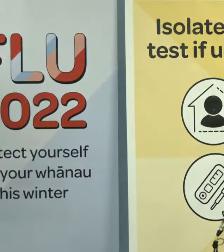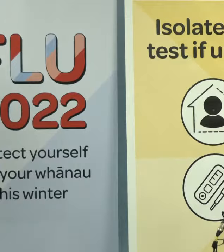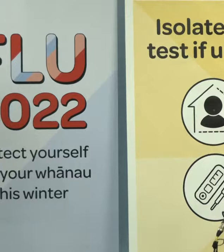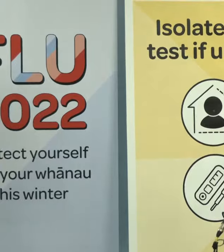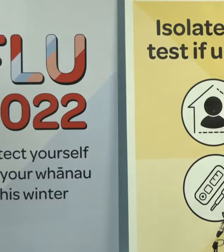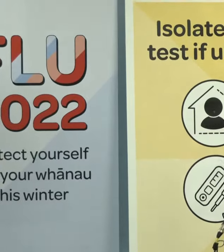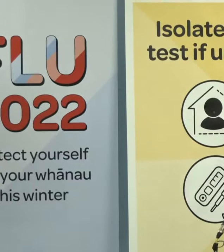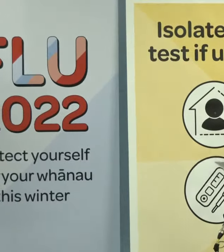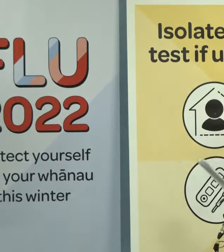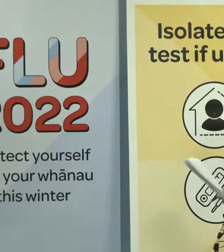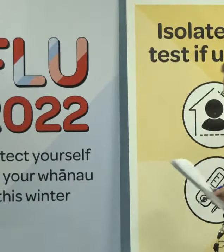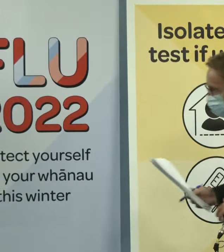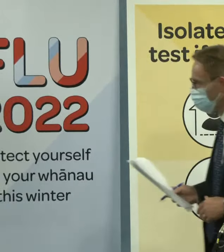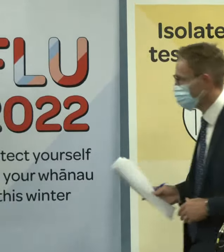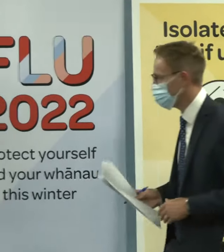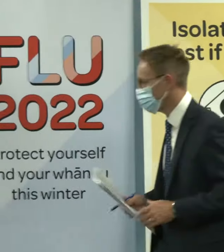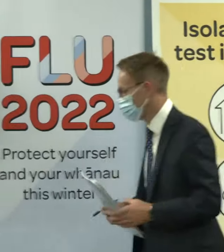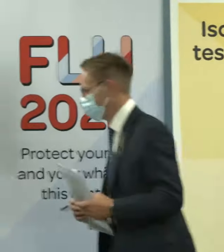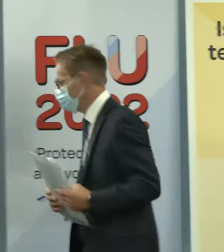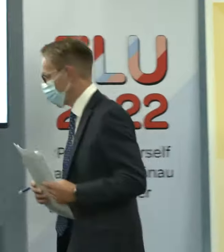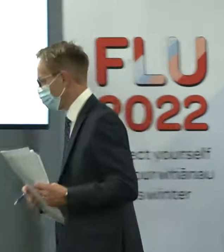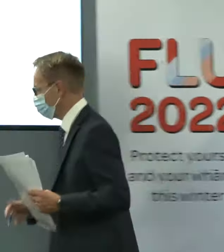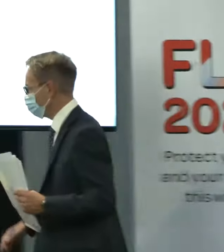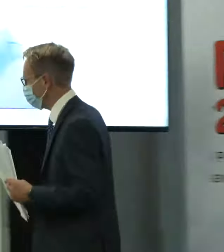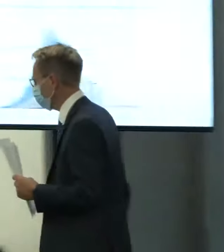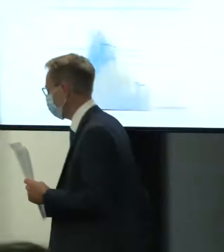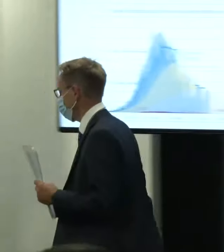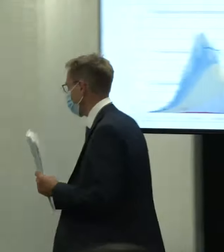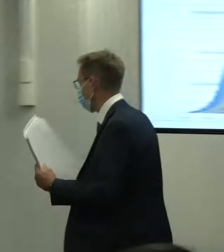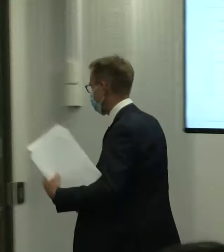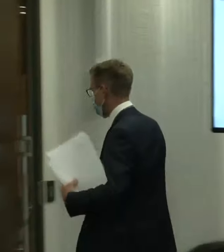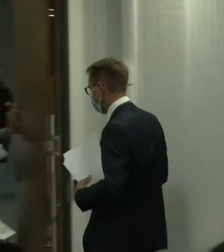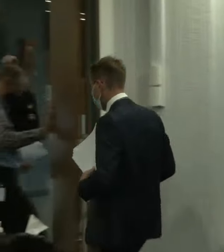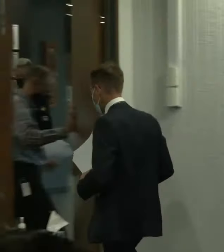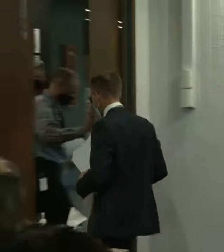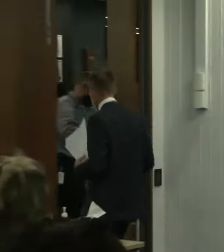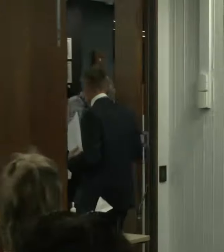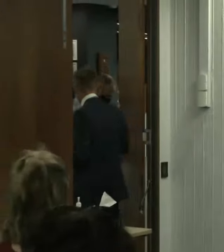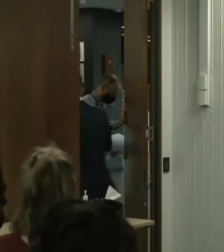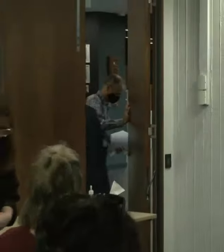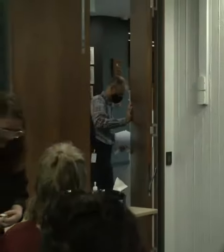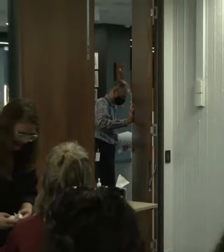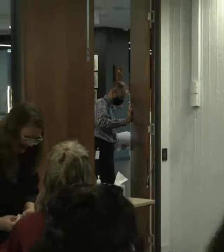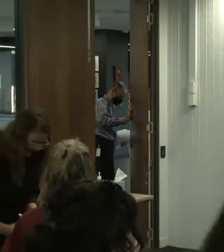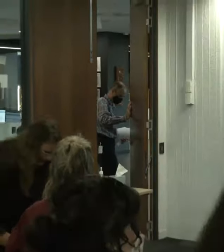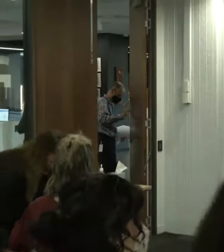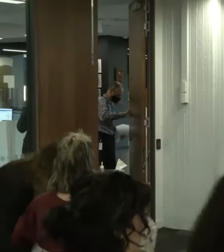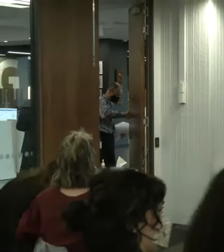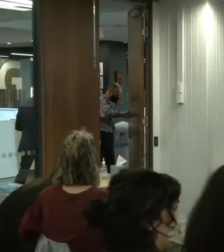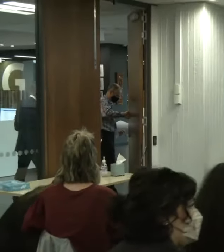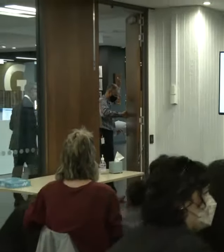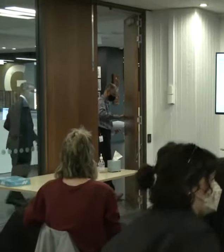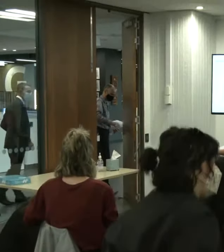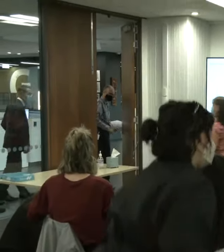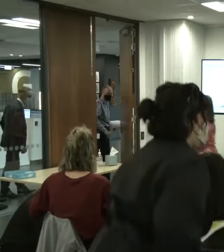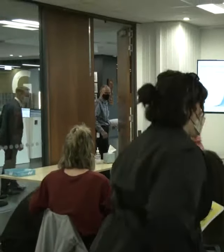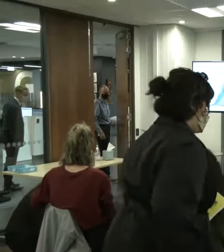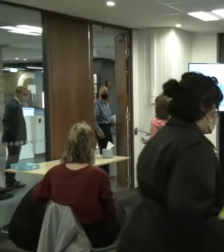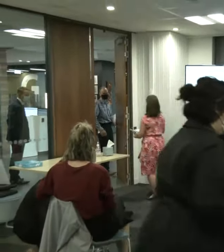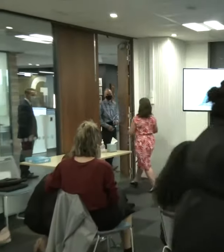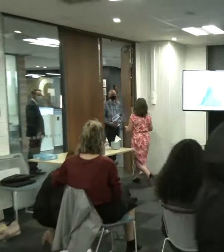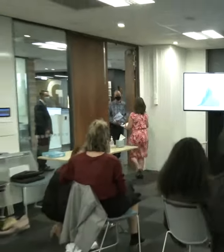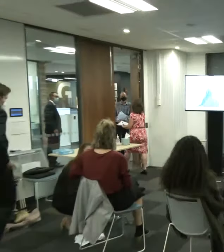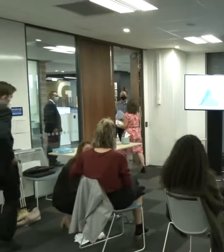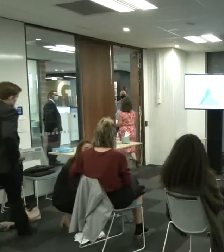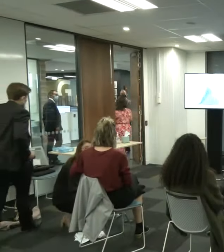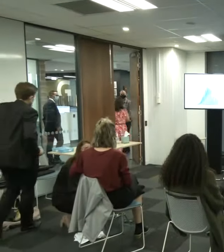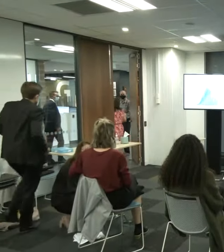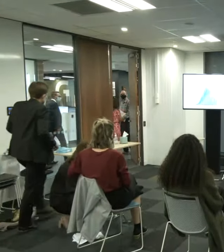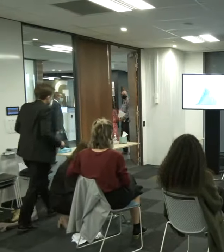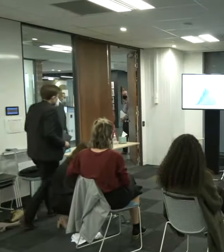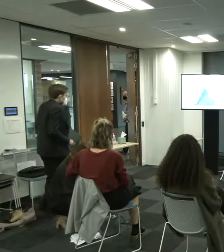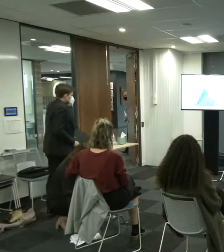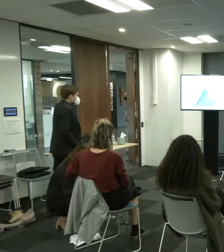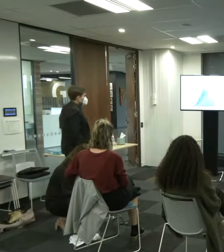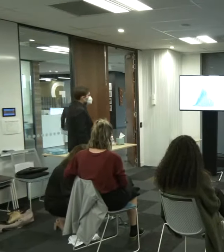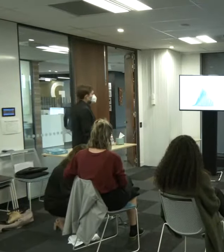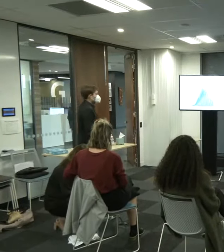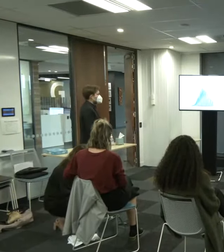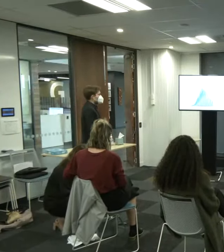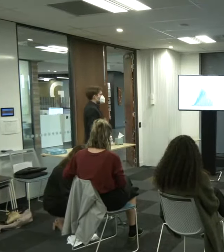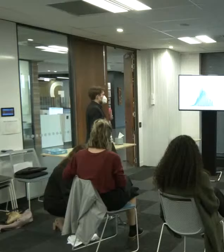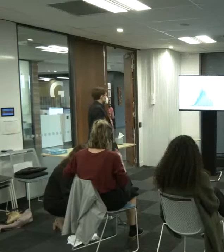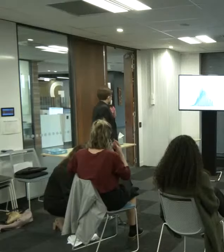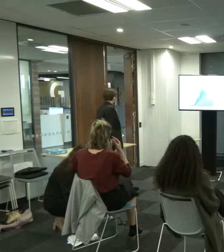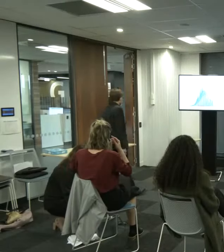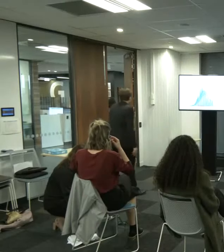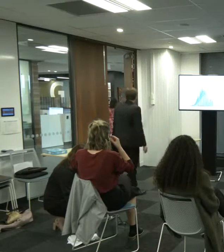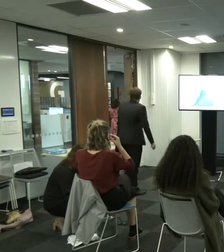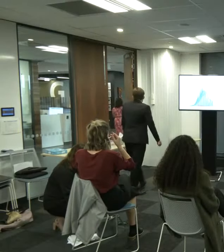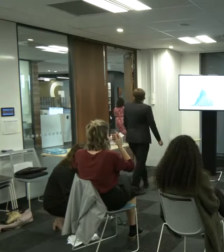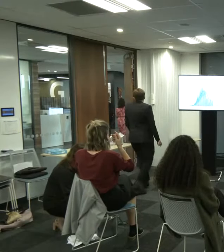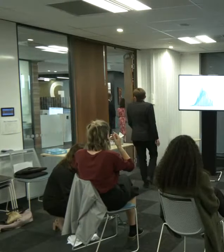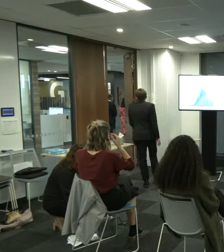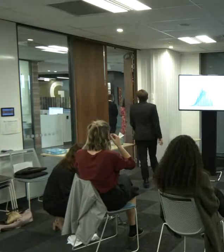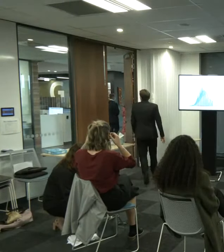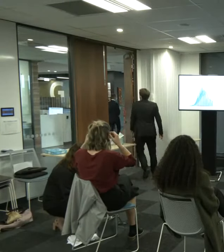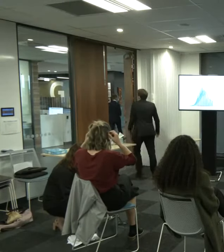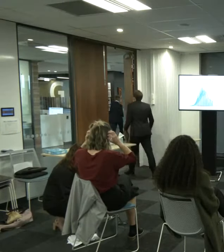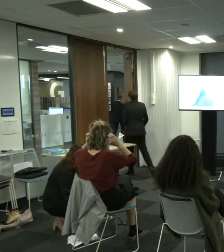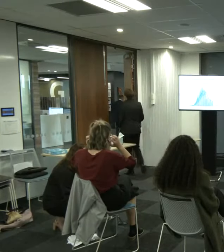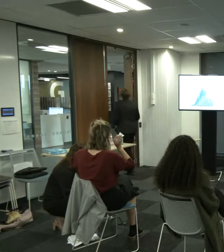ka tukuna kia kite i a koe e